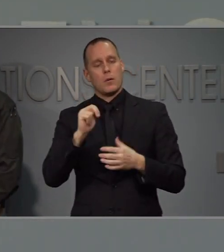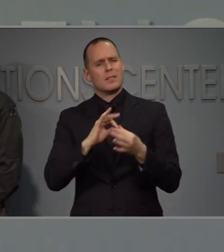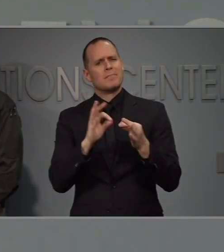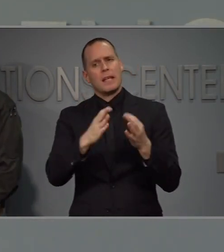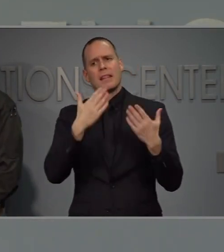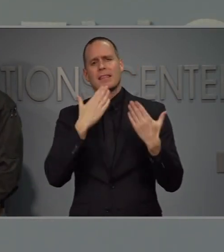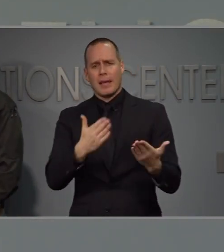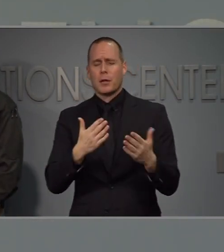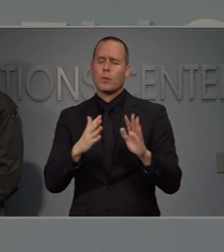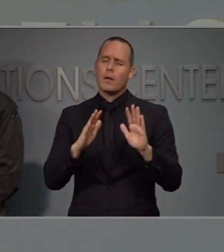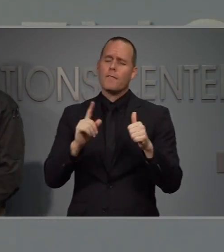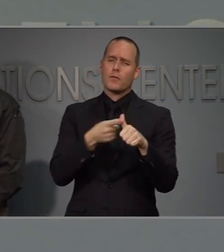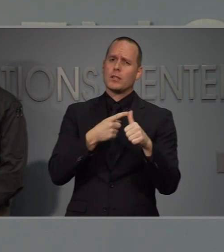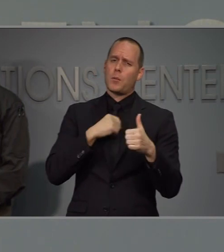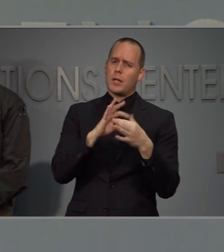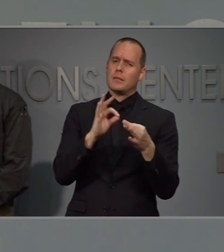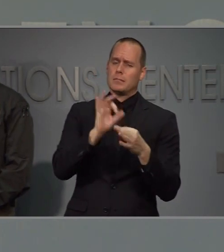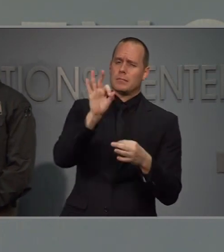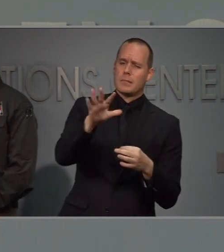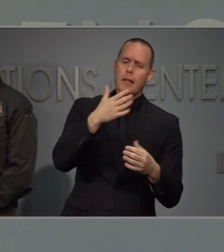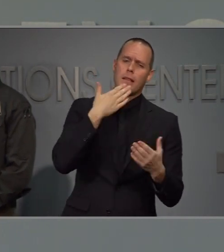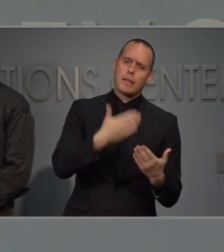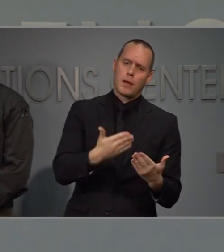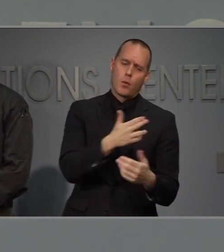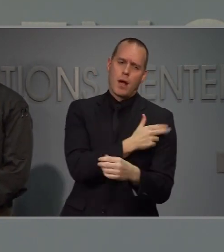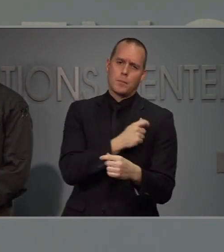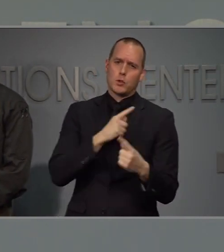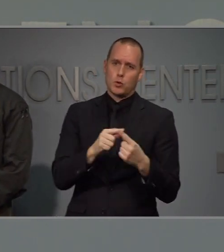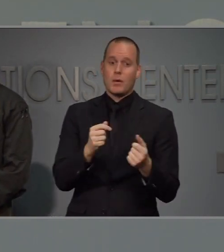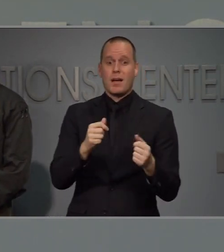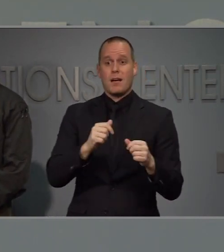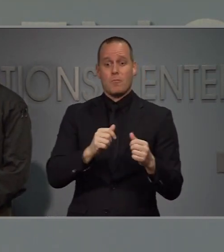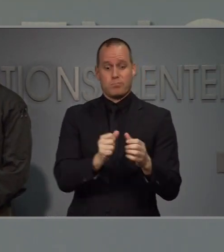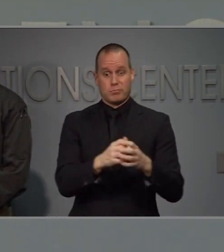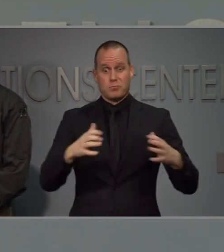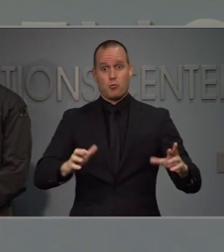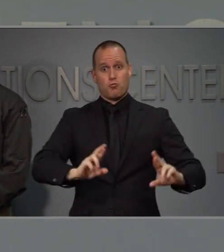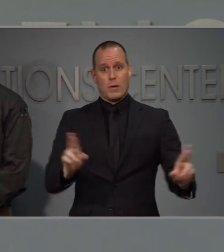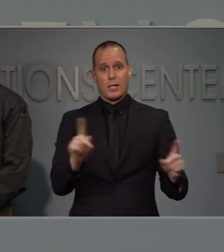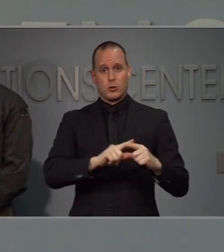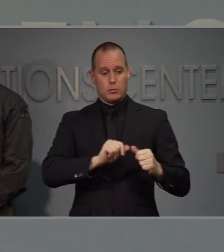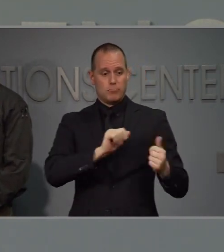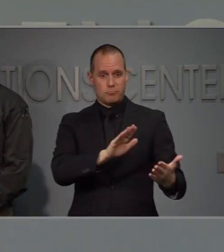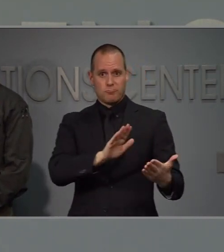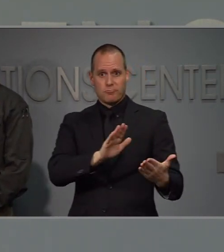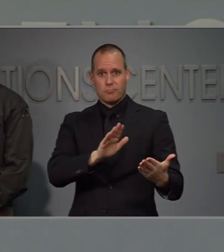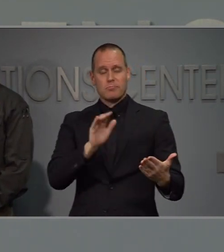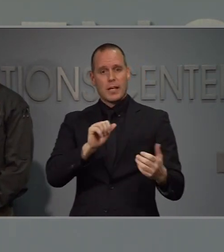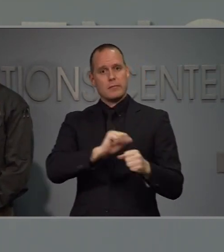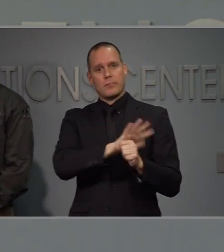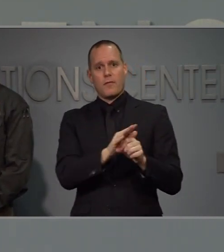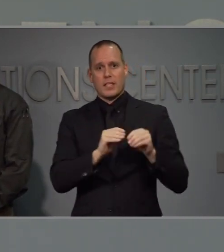Gracias gobernador. Una en una cosa más, me quiero dar las gracias a los hospitales por todas las hospitales que han